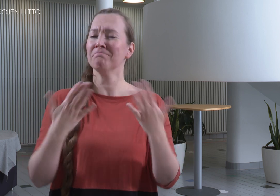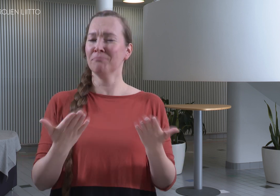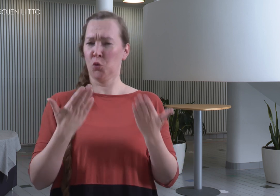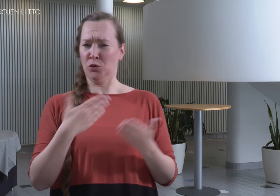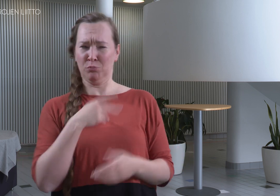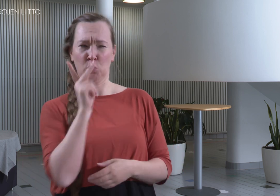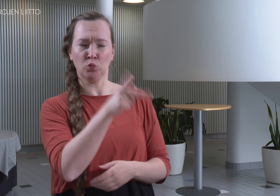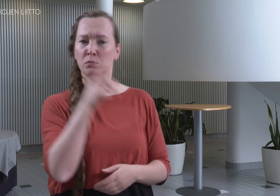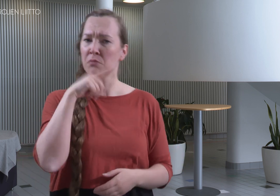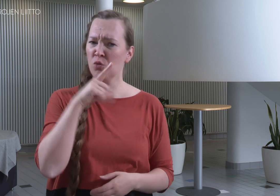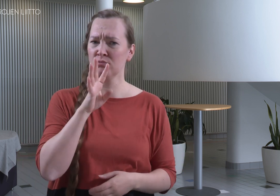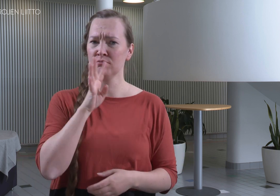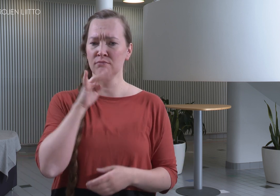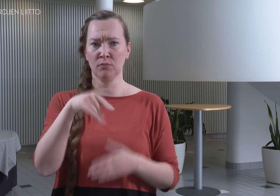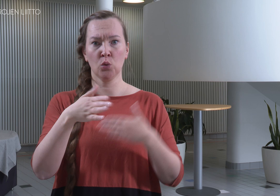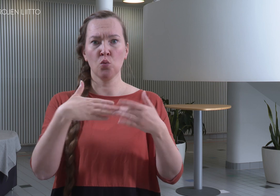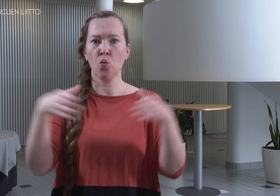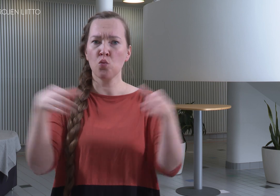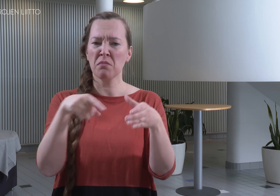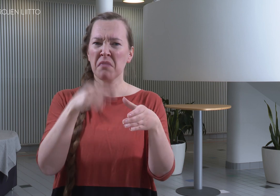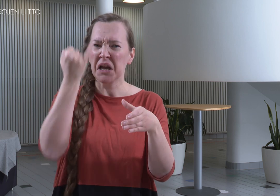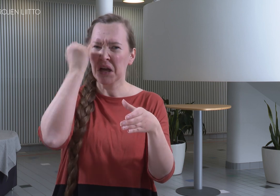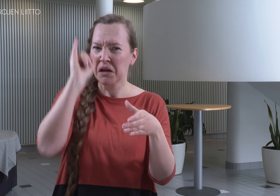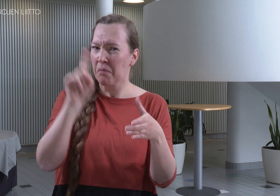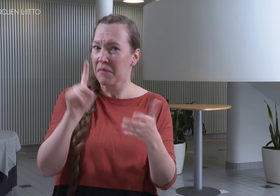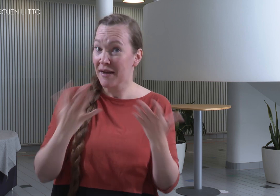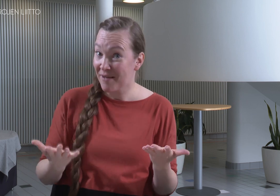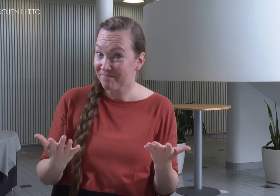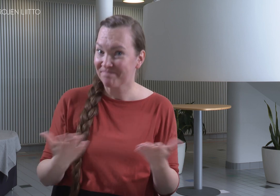Kysytäänpä Markku Jokiselta, mikä työryhmän perusidea oikein on.